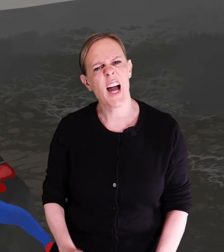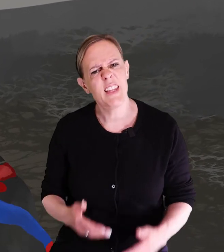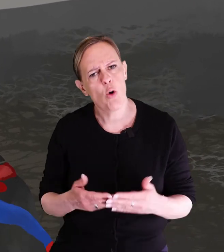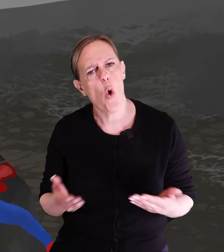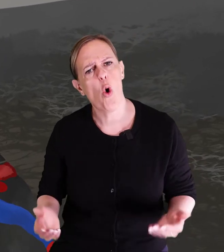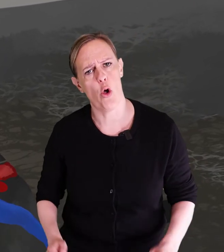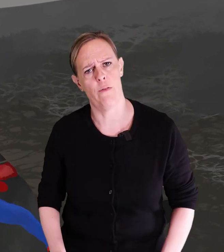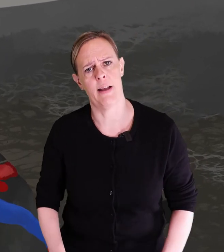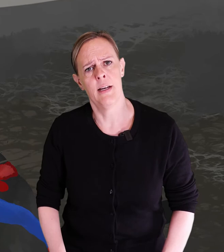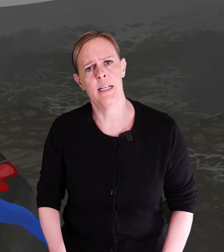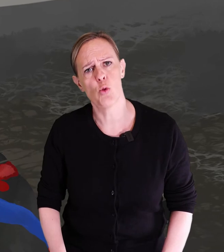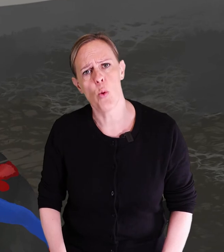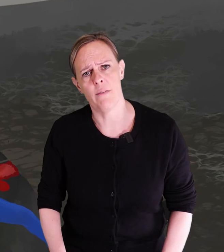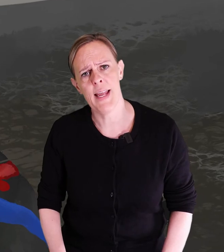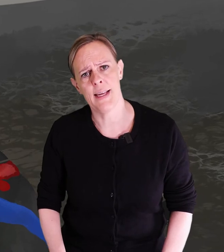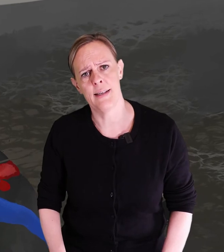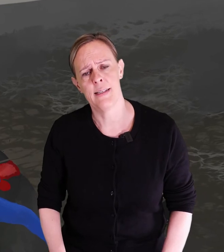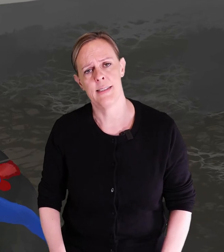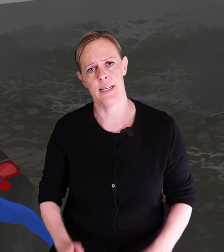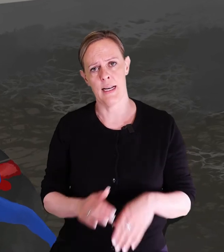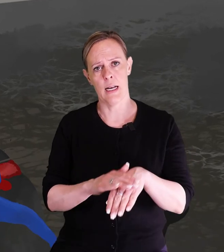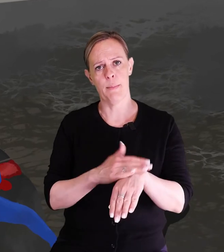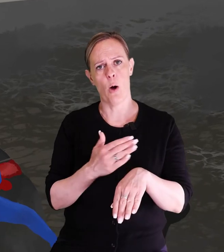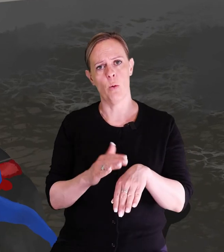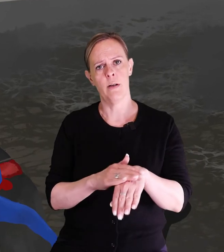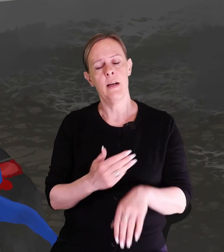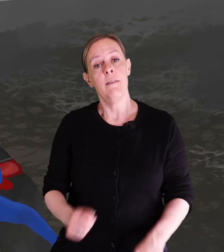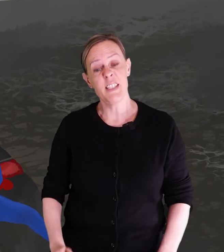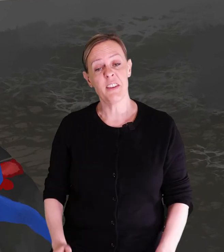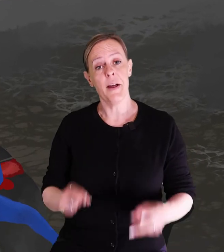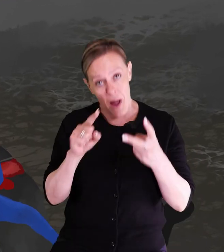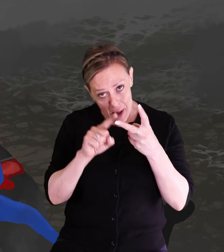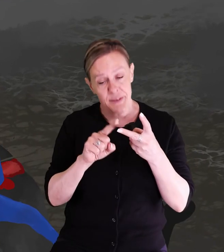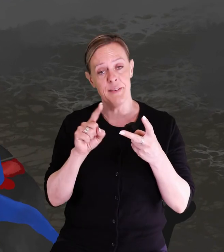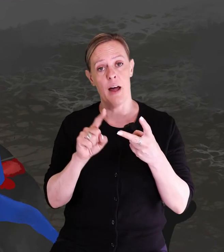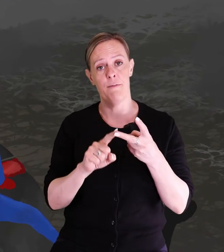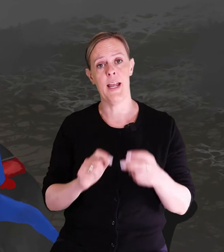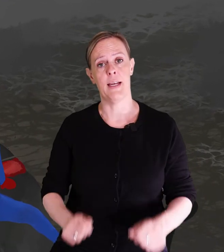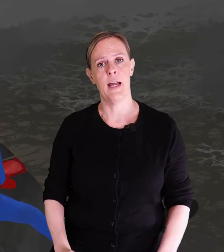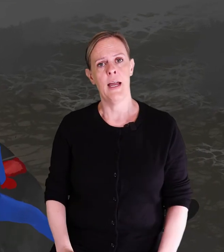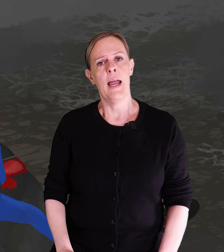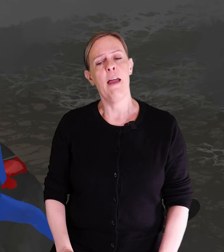vi skall inte gå över den stora vägen säger lilla Mjau vi skall ta en annan väg